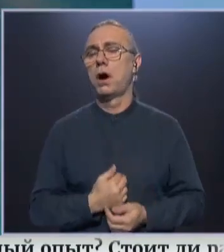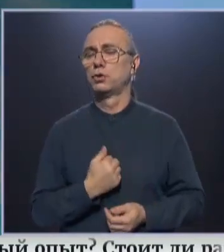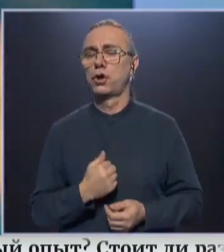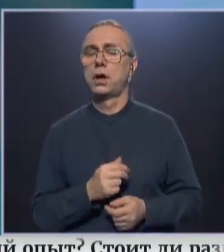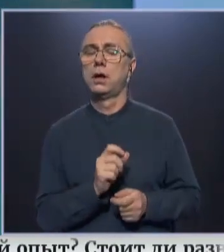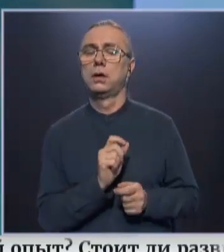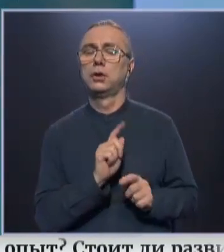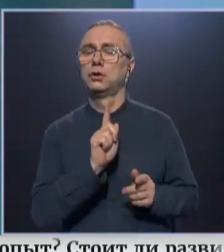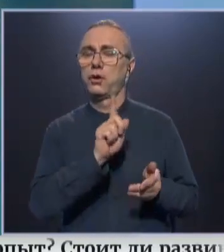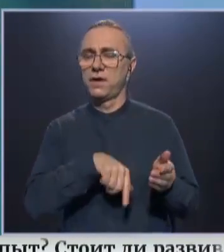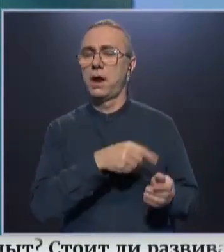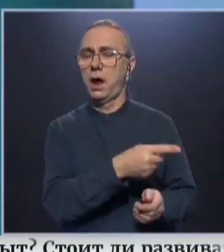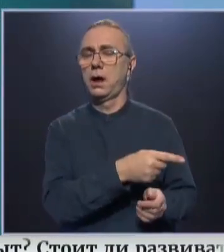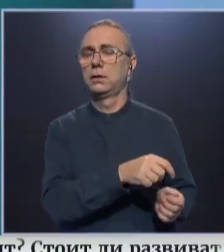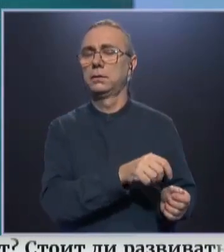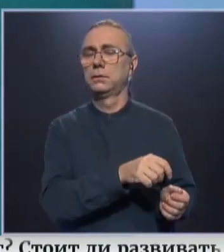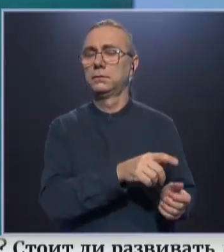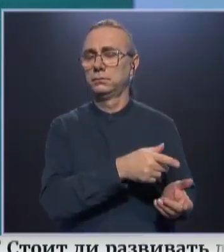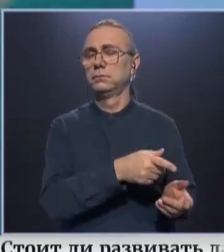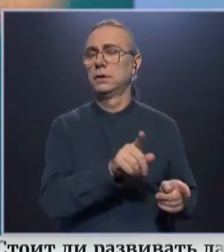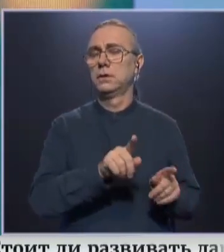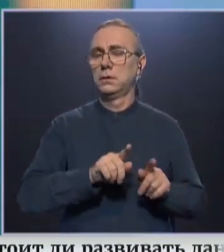наставления к пасты в этом нет никакого канонического